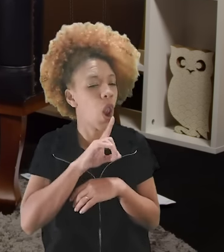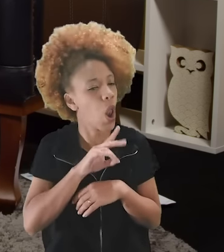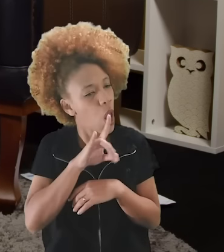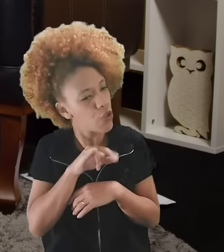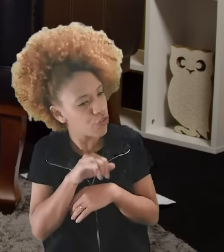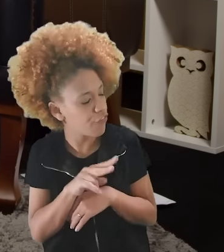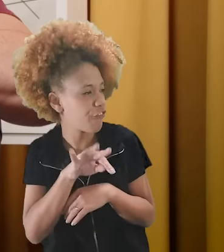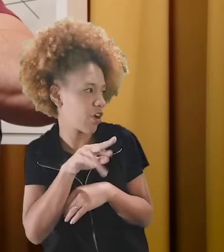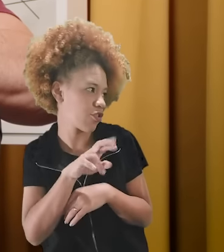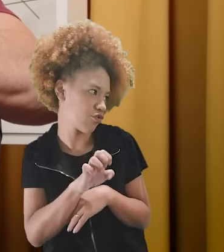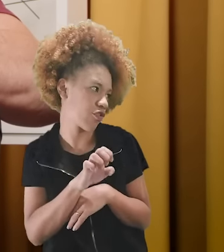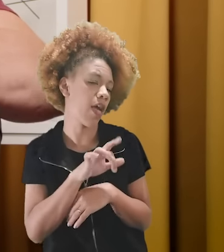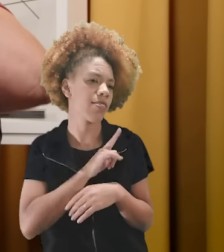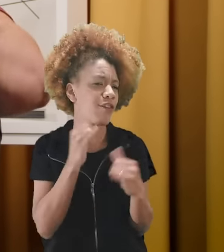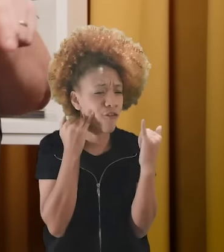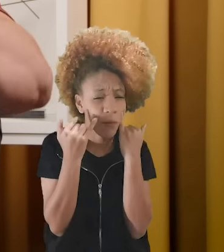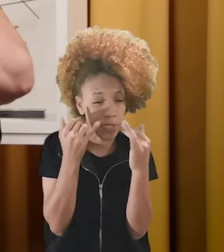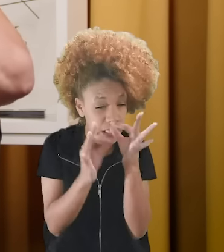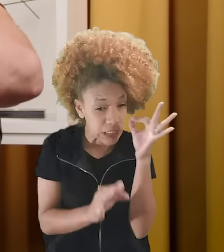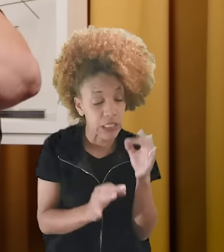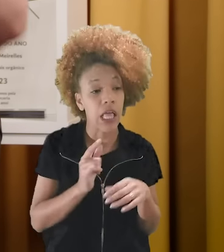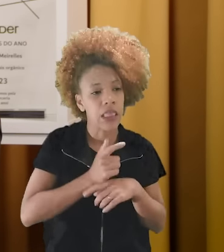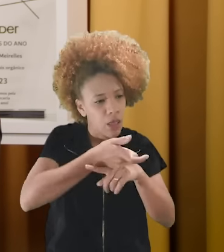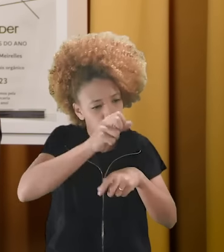me falou tem muita informação muita informação tem uma barra que tá crescendo tem uma bomba